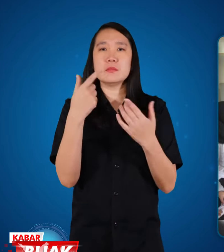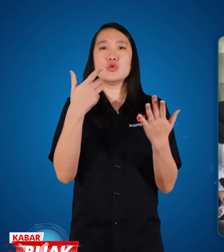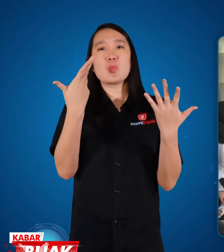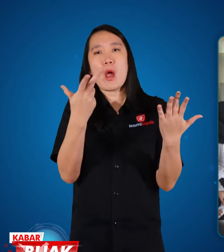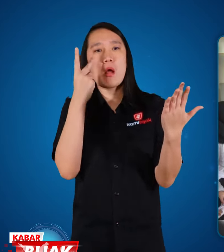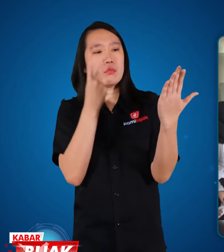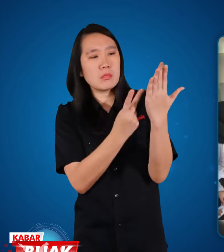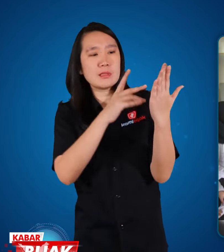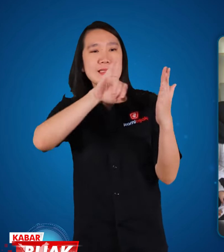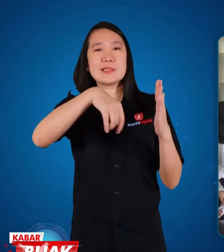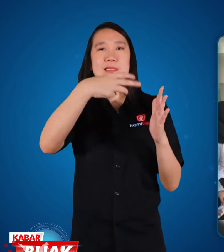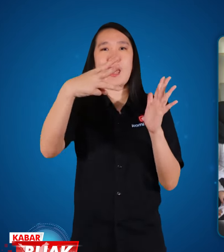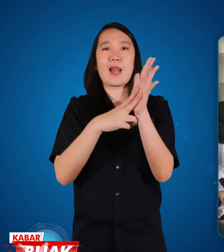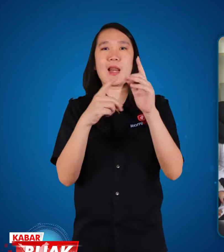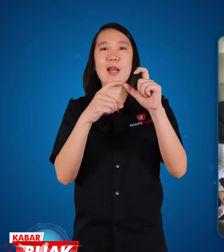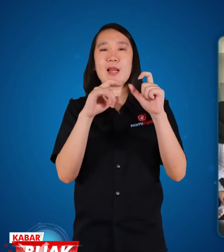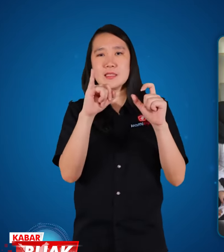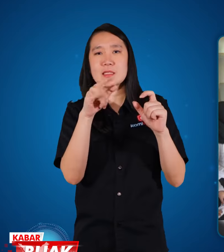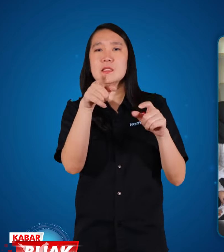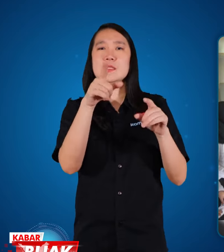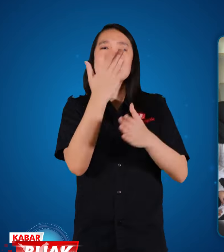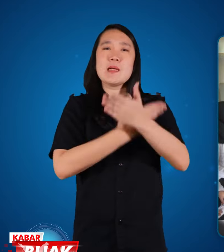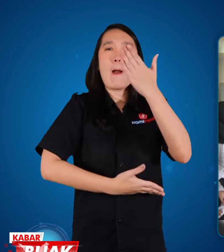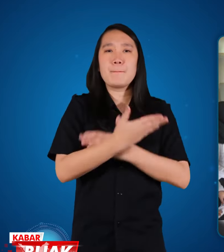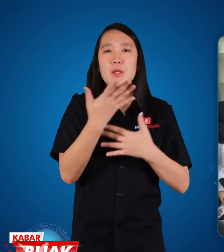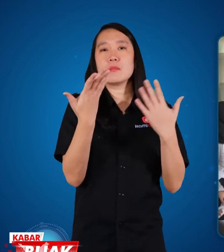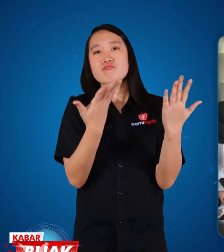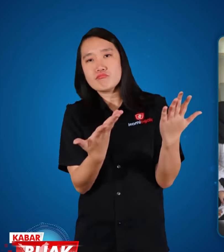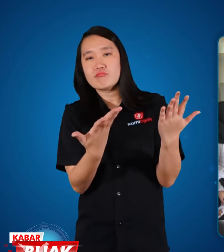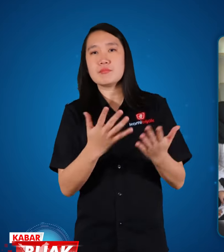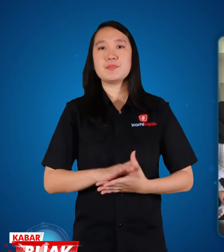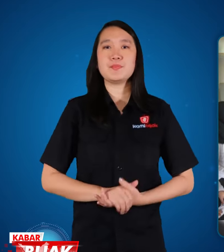yang menerangkan jenis dan derajat kedisabilitasannya.